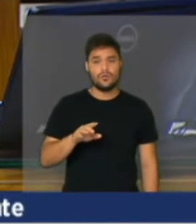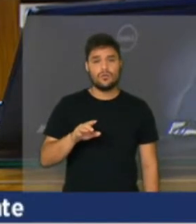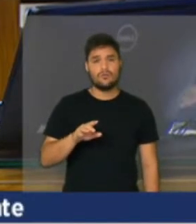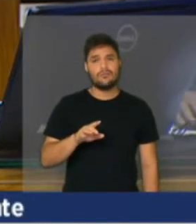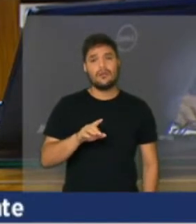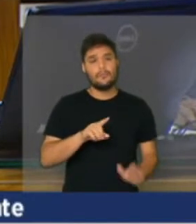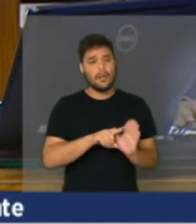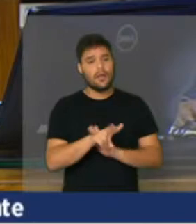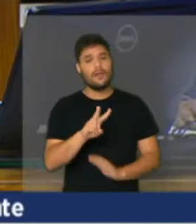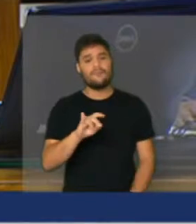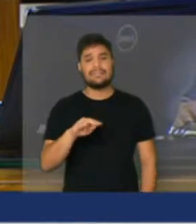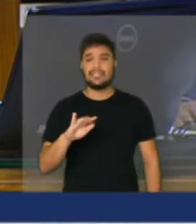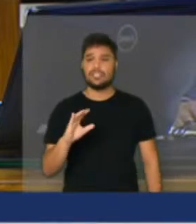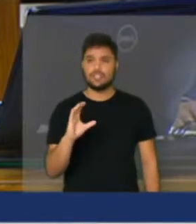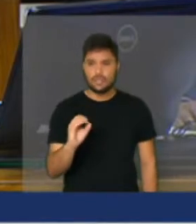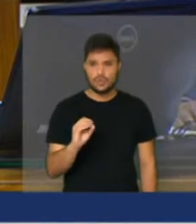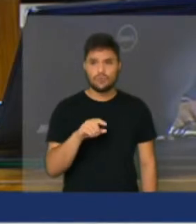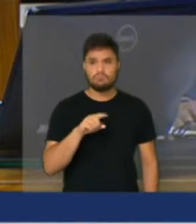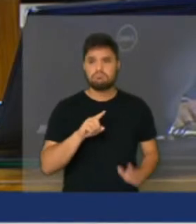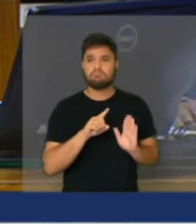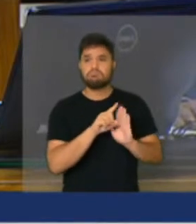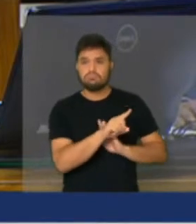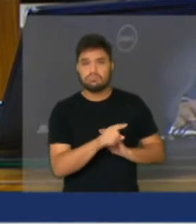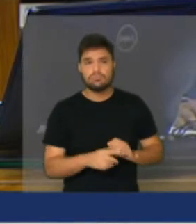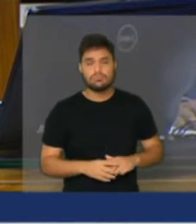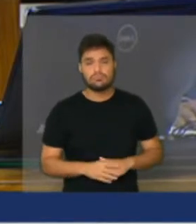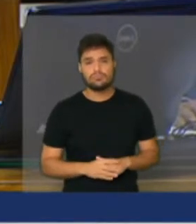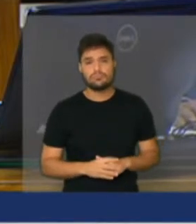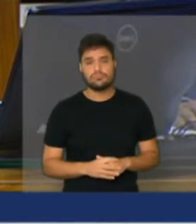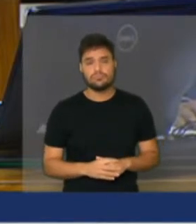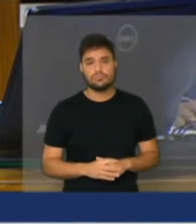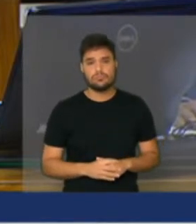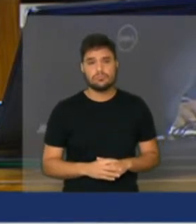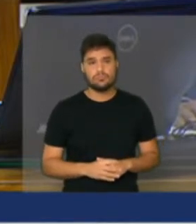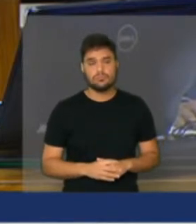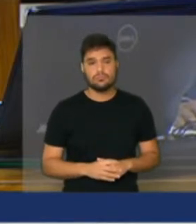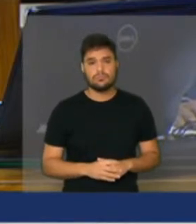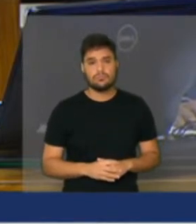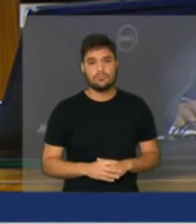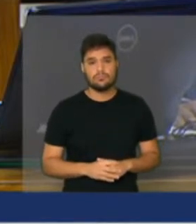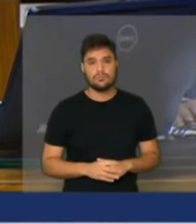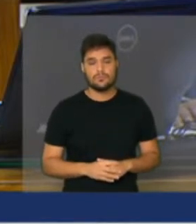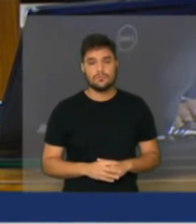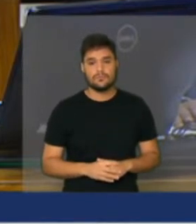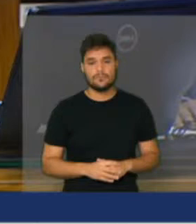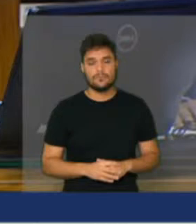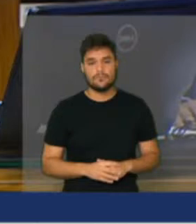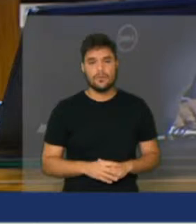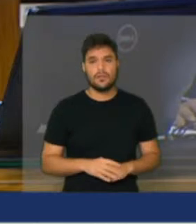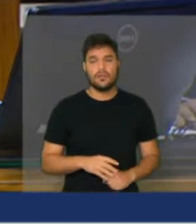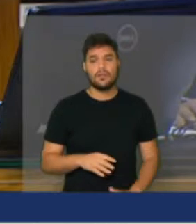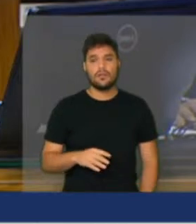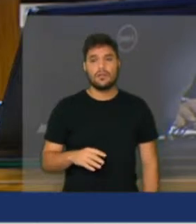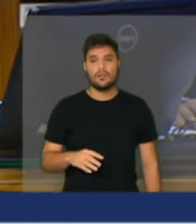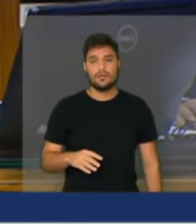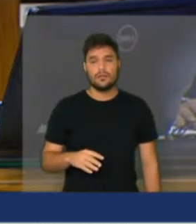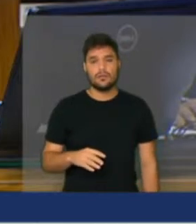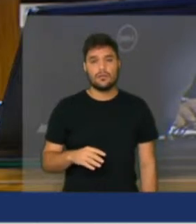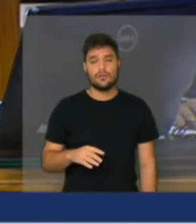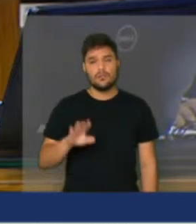DE UM POR UM. DEPUTADO VICENTINHO. DEPUTADO VICENTINHO. [DEPUTADO]: PRESIDENTE. [PRESIDENTE]: POIS NÃO, DEPUTADO VICENTINHO.